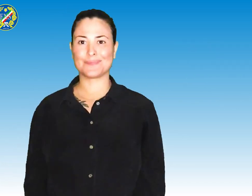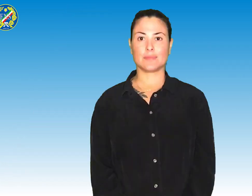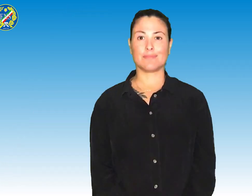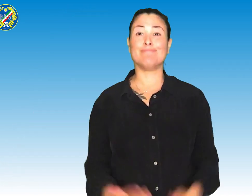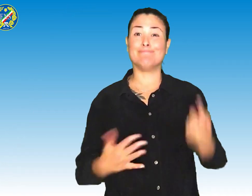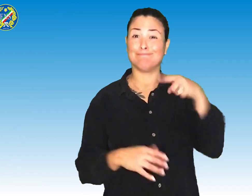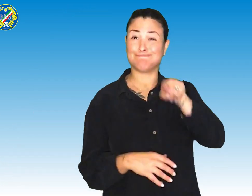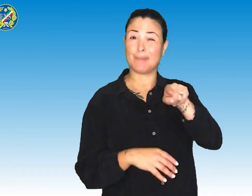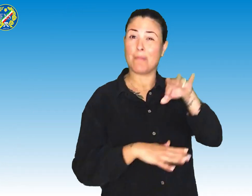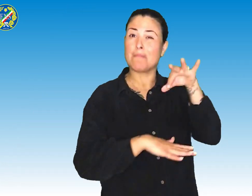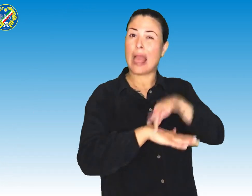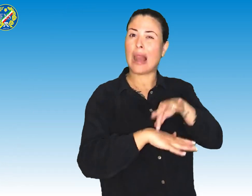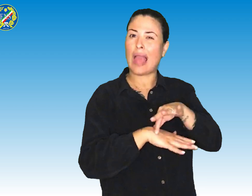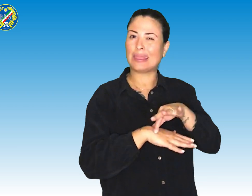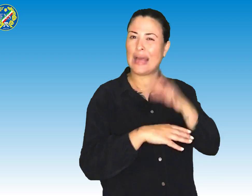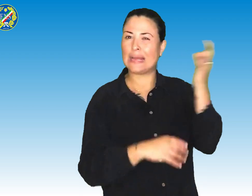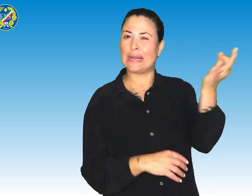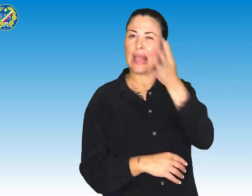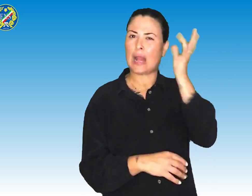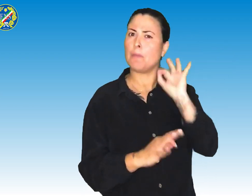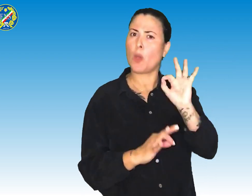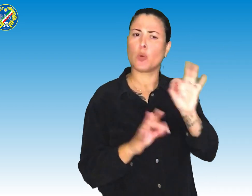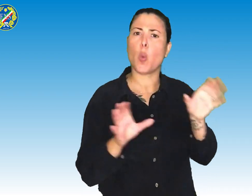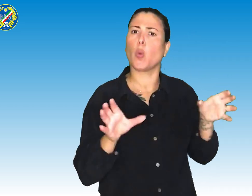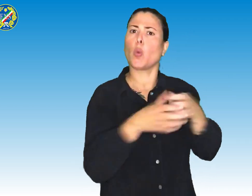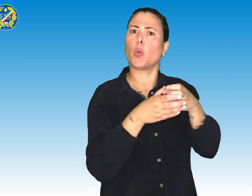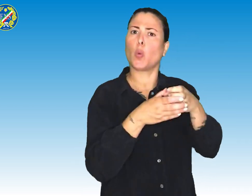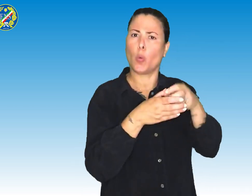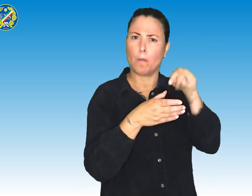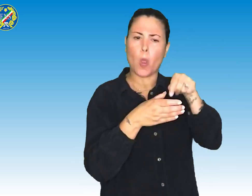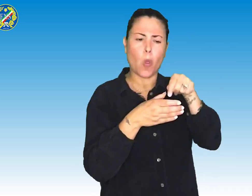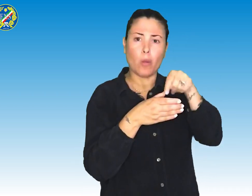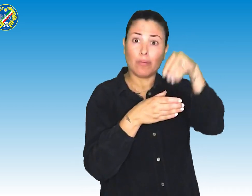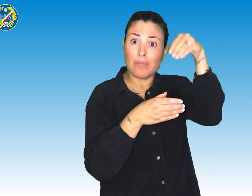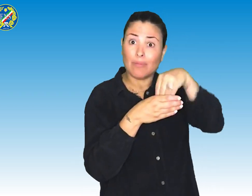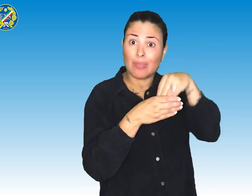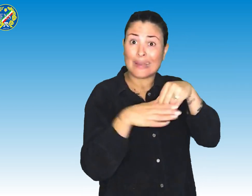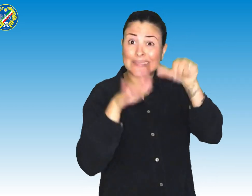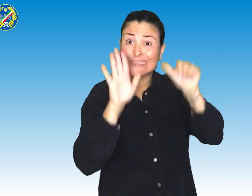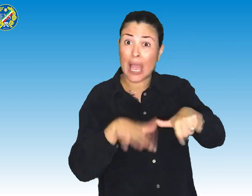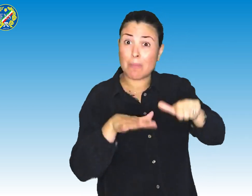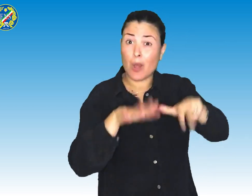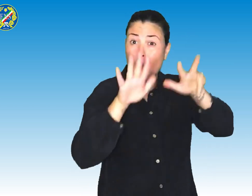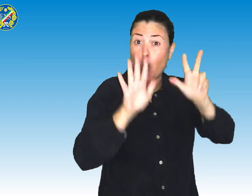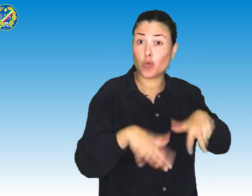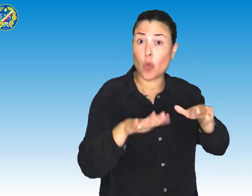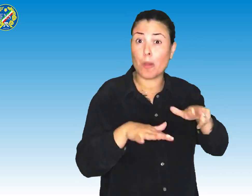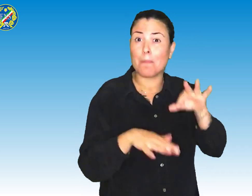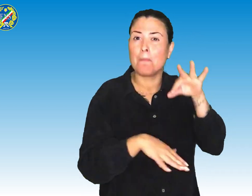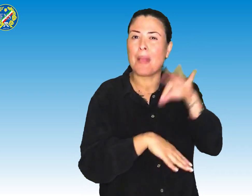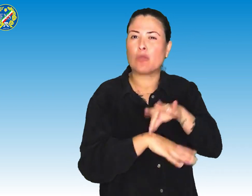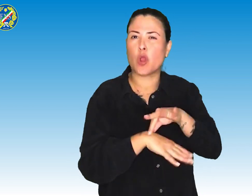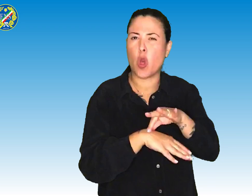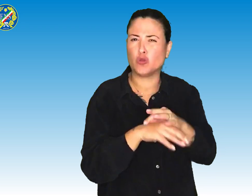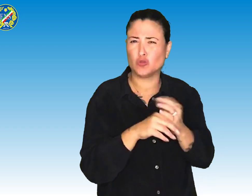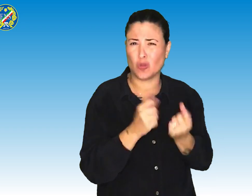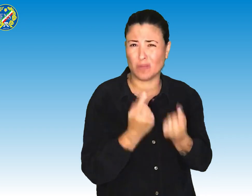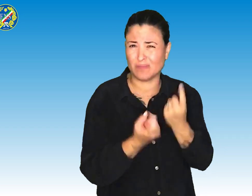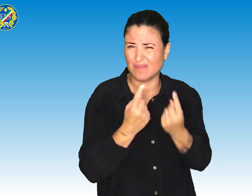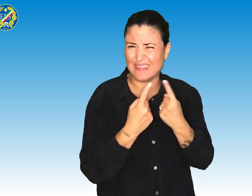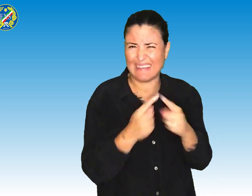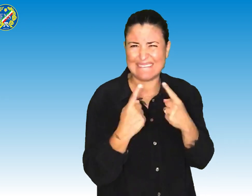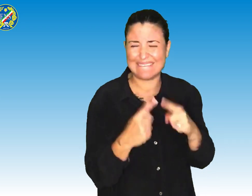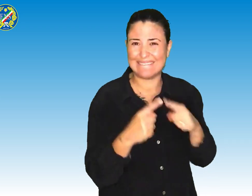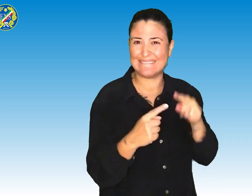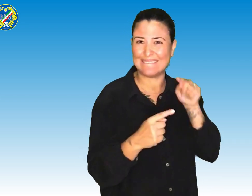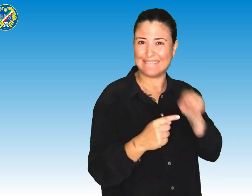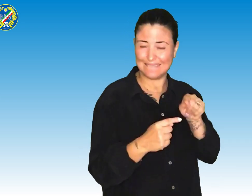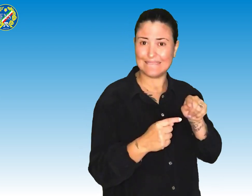Le malattie rare sono un cospicuo gruppo di diverse patologie (6.000-8.000)